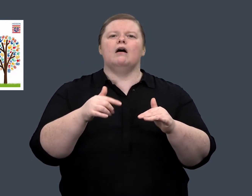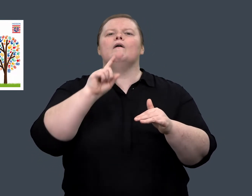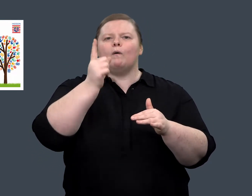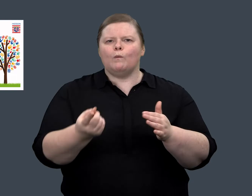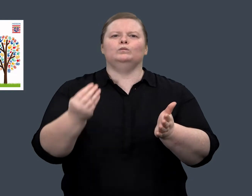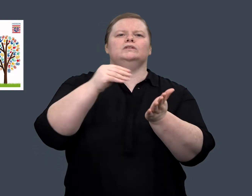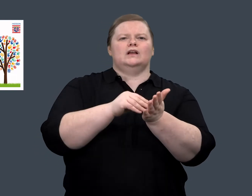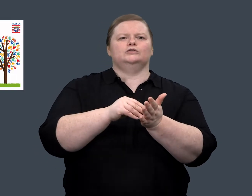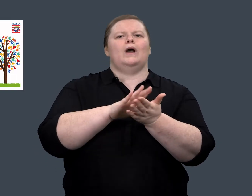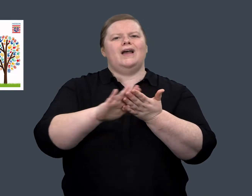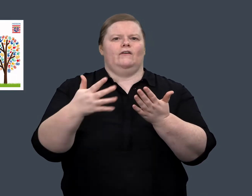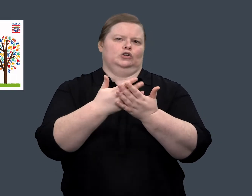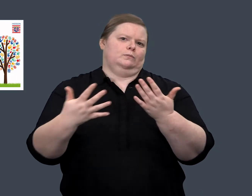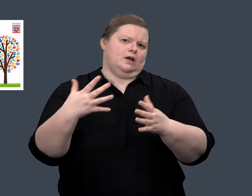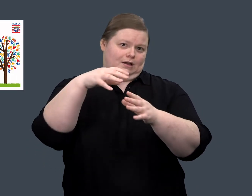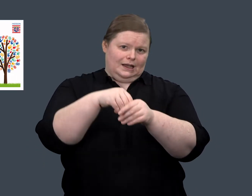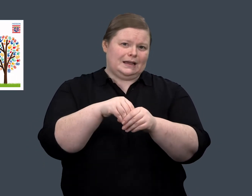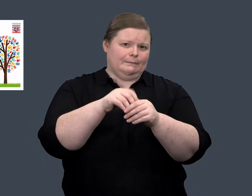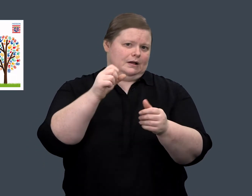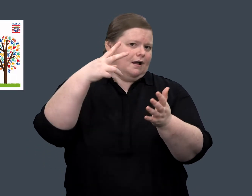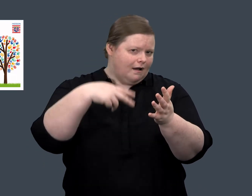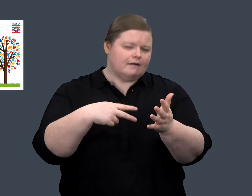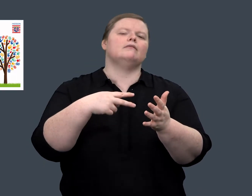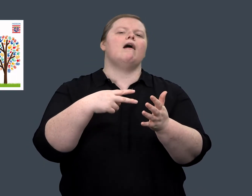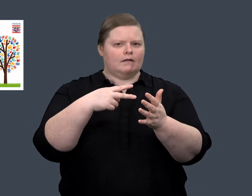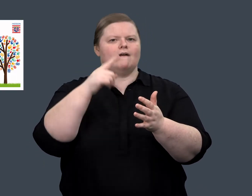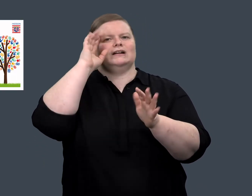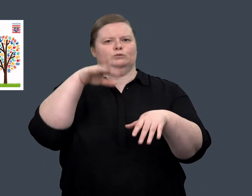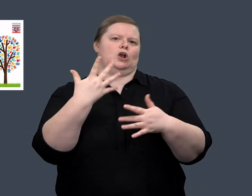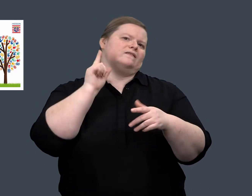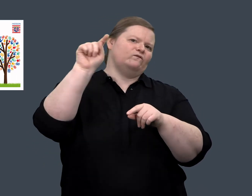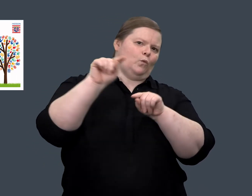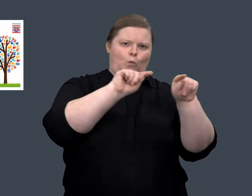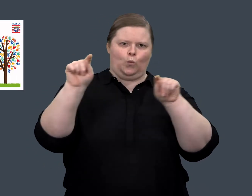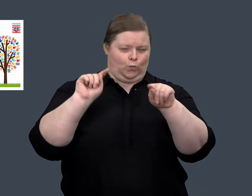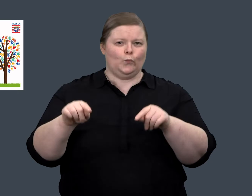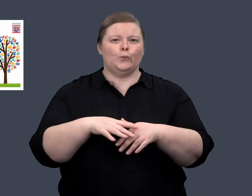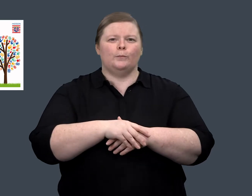darunter auch in Einfacher Sprache.